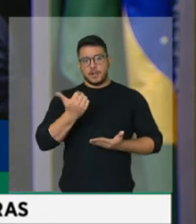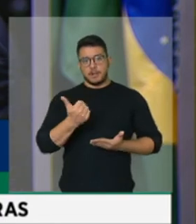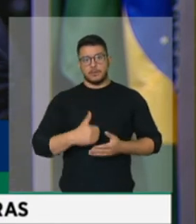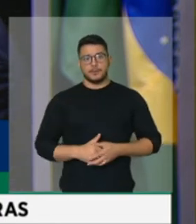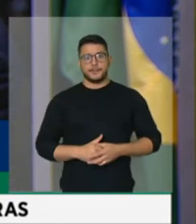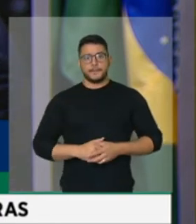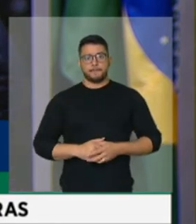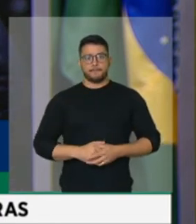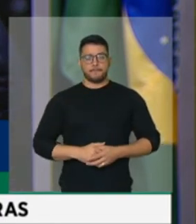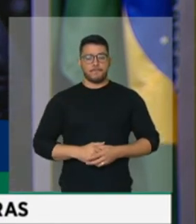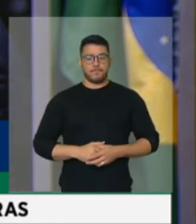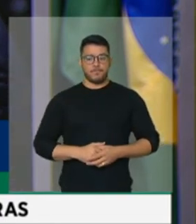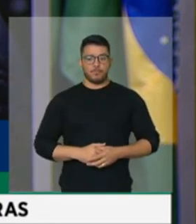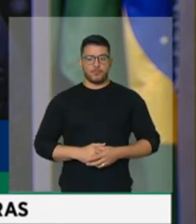TENHAMOS ASSIM UMA MAIOR ABERTURA DO MERCADO, MAIOR....